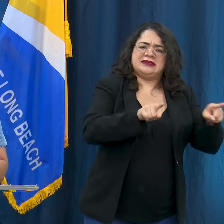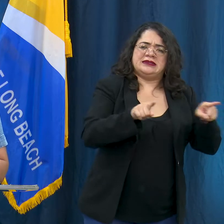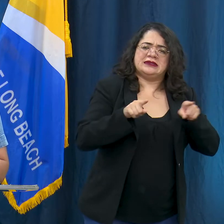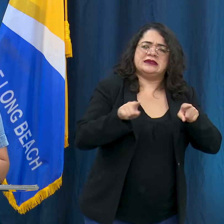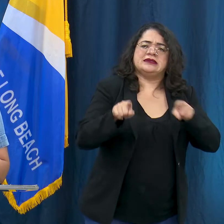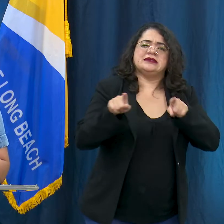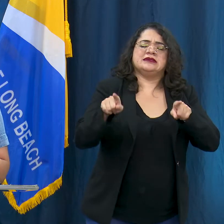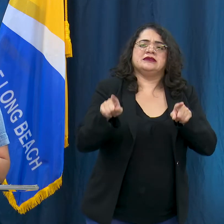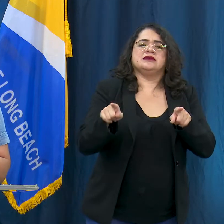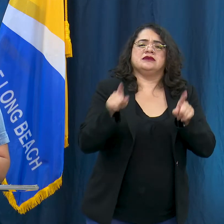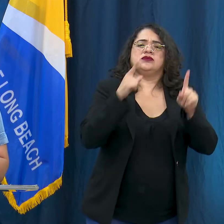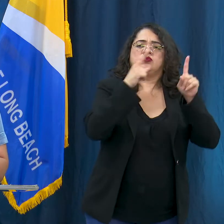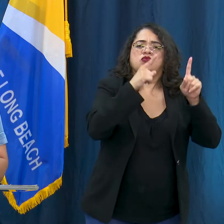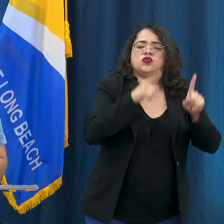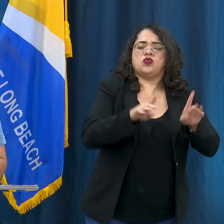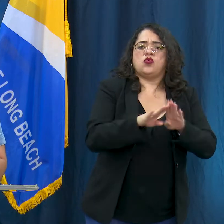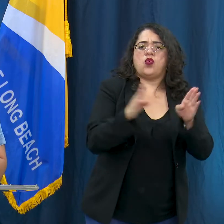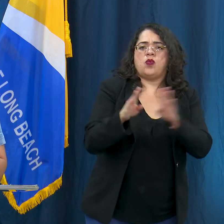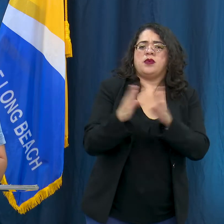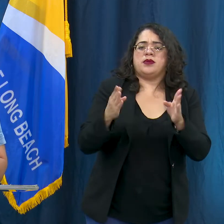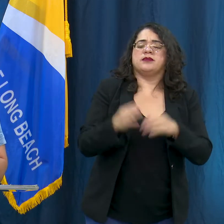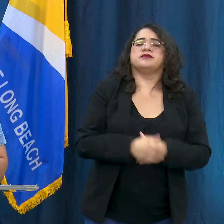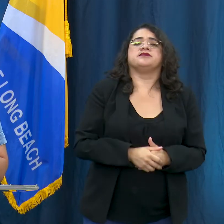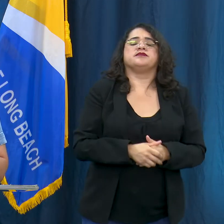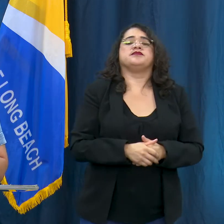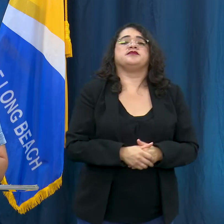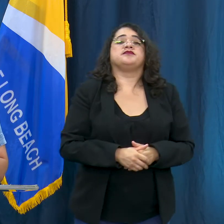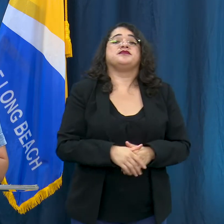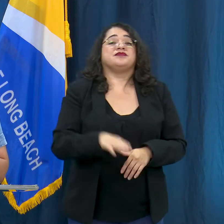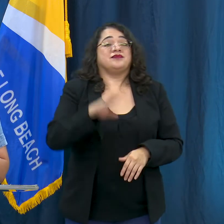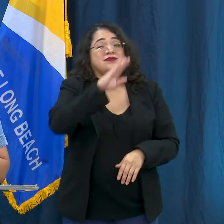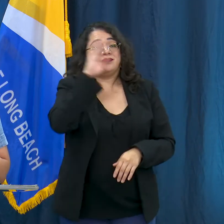consider ando 10 t vimentin la / Tura de los centros de entretenimiento